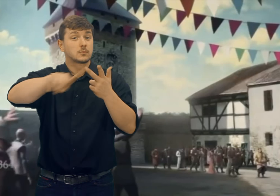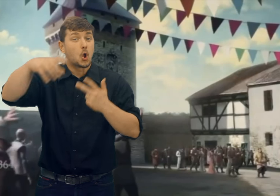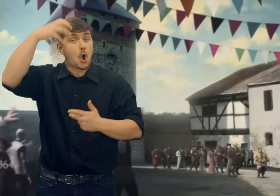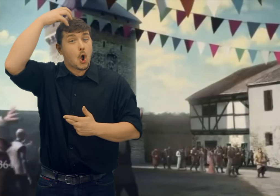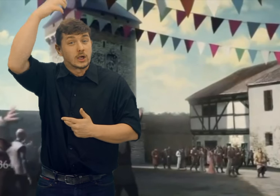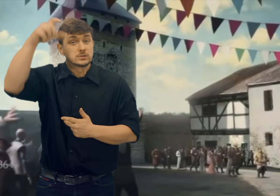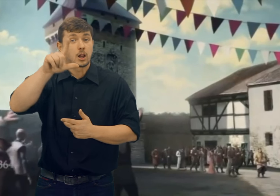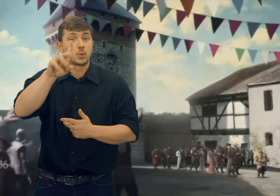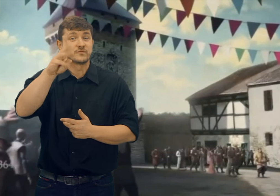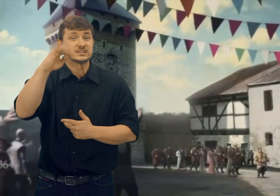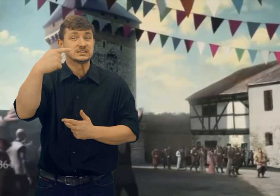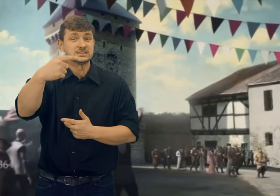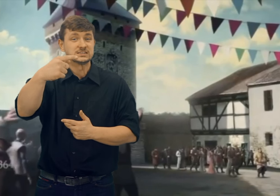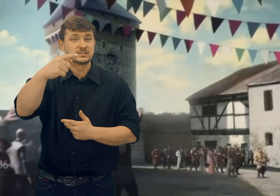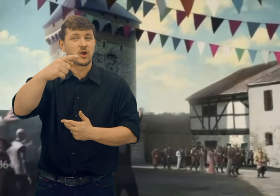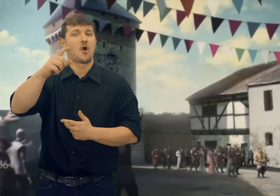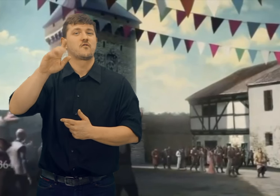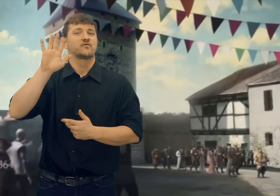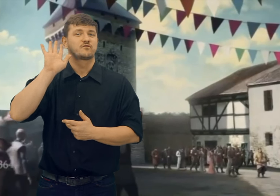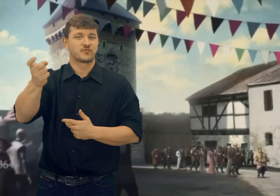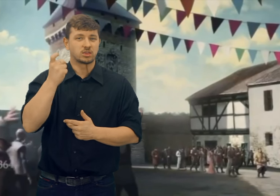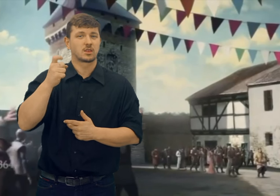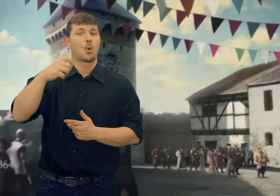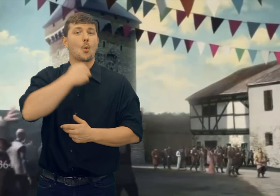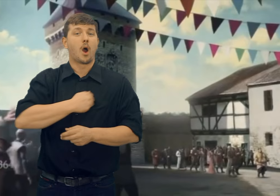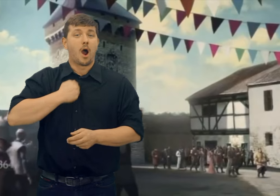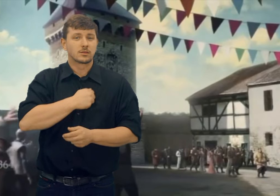Dann König Ludwig von Ungarn.